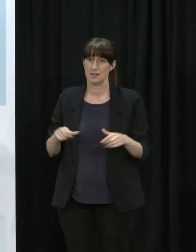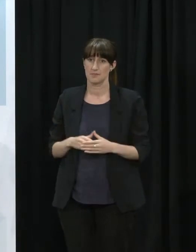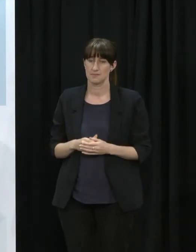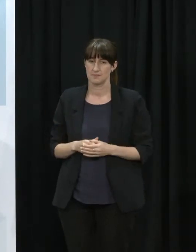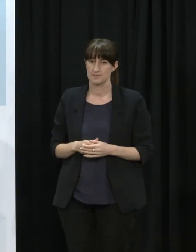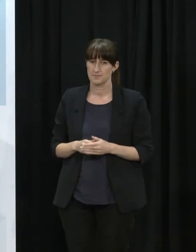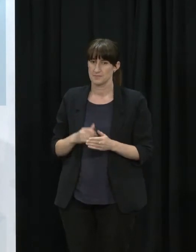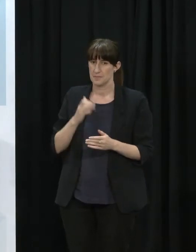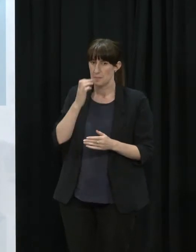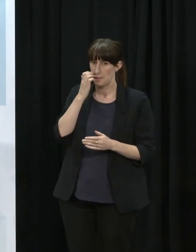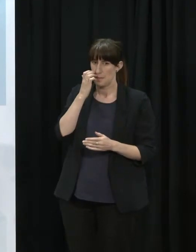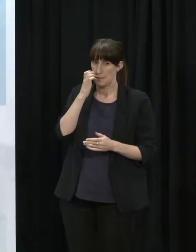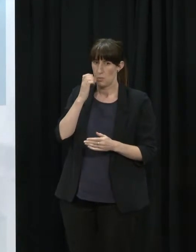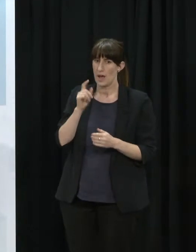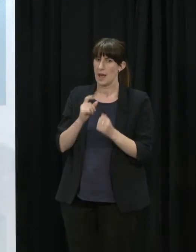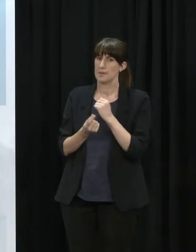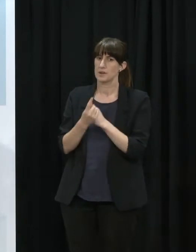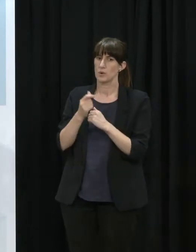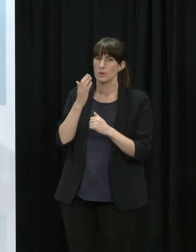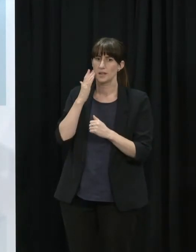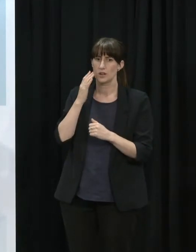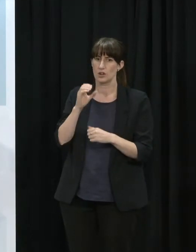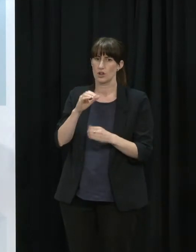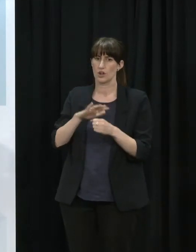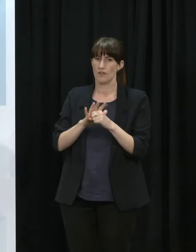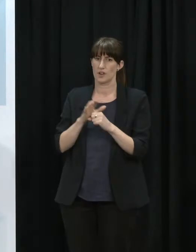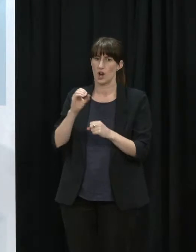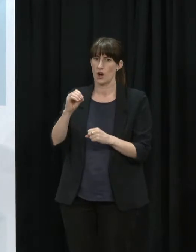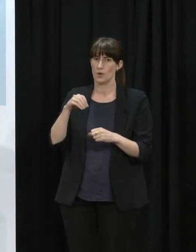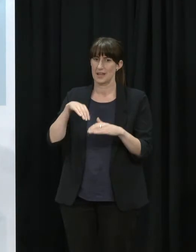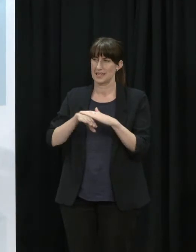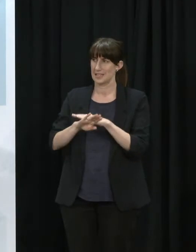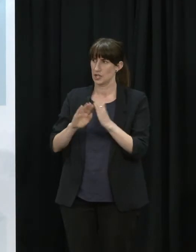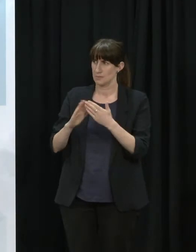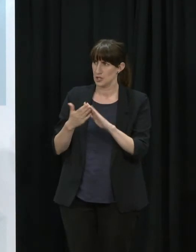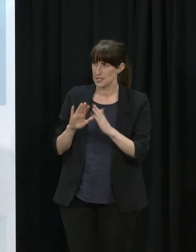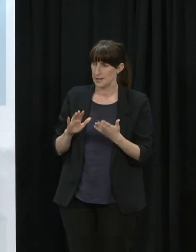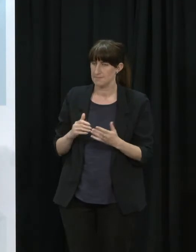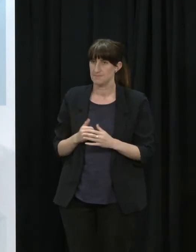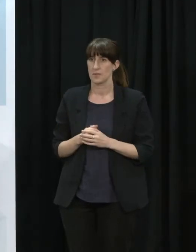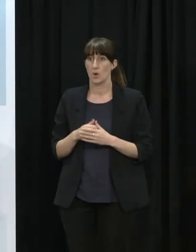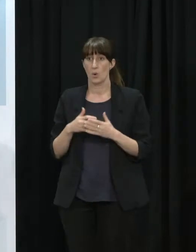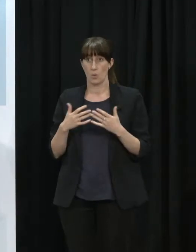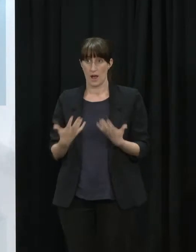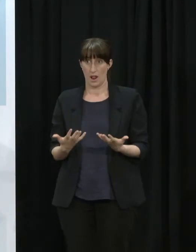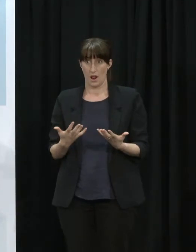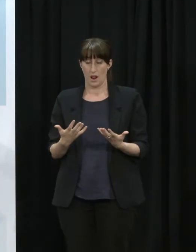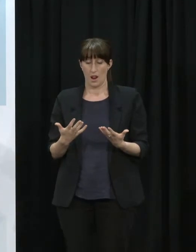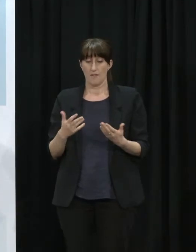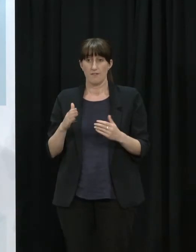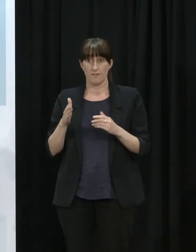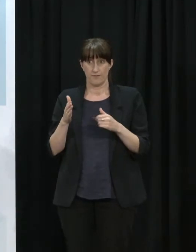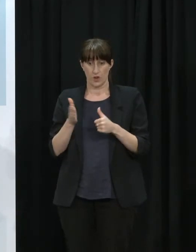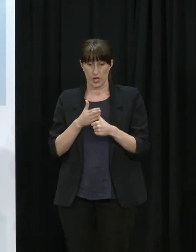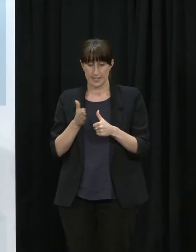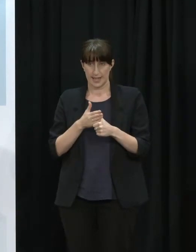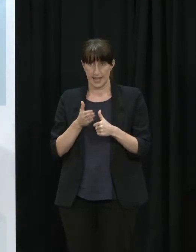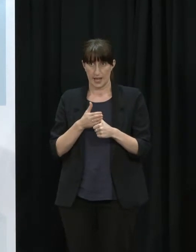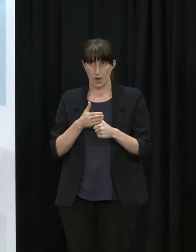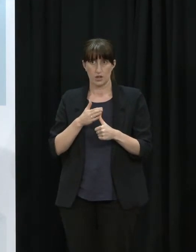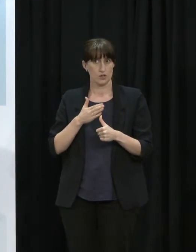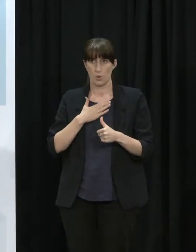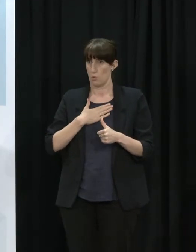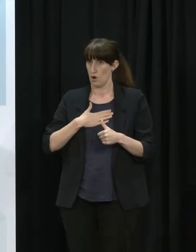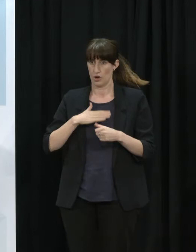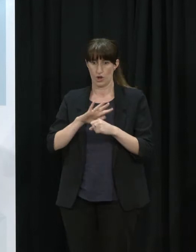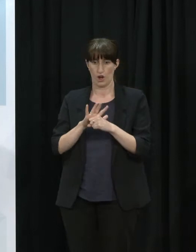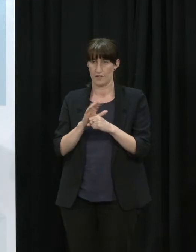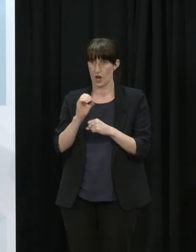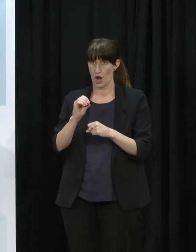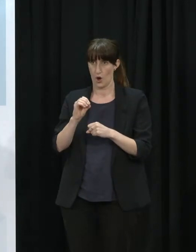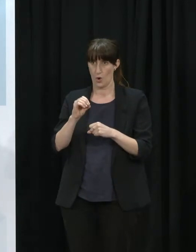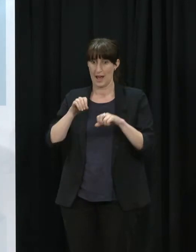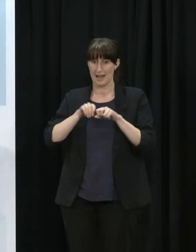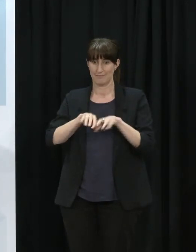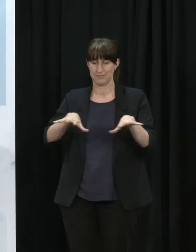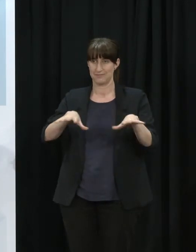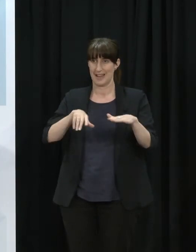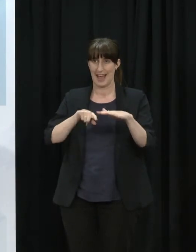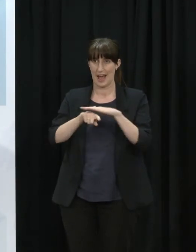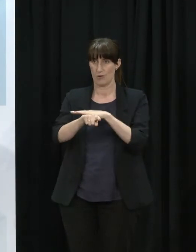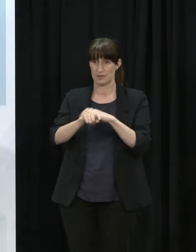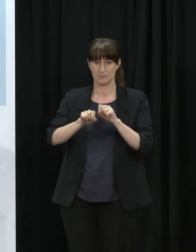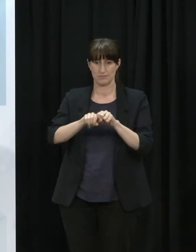utu, te utu whaiaro o kua tino